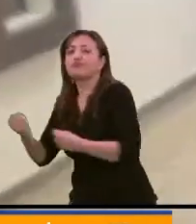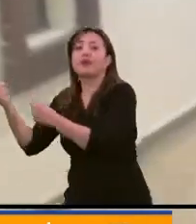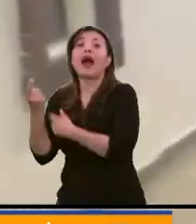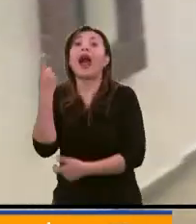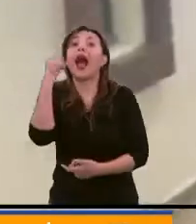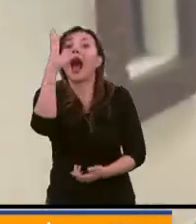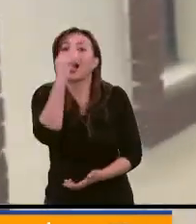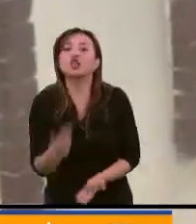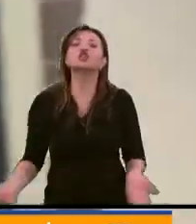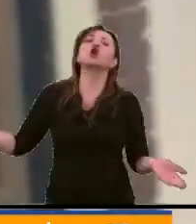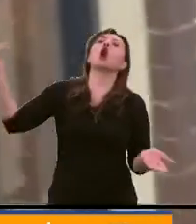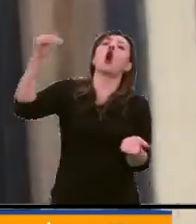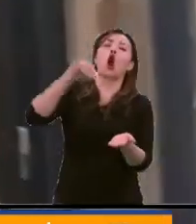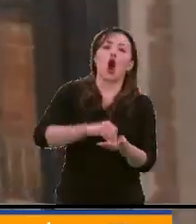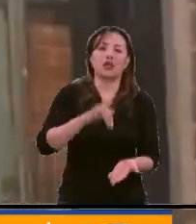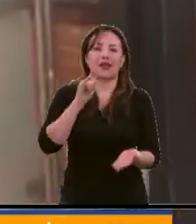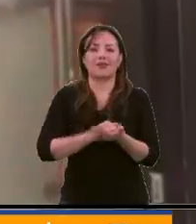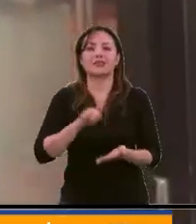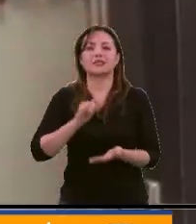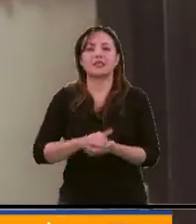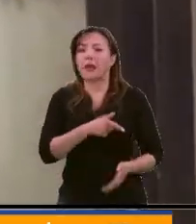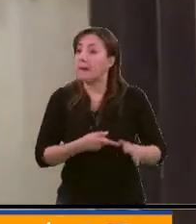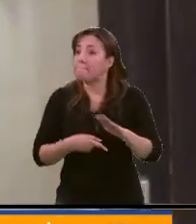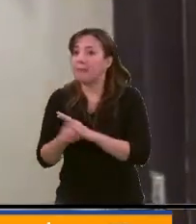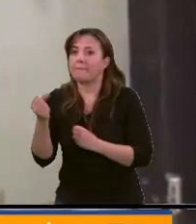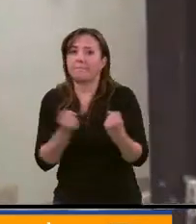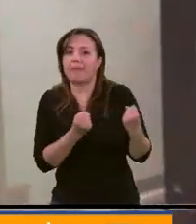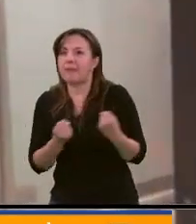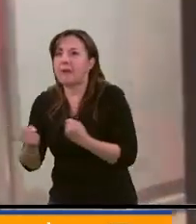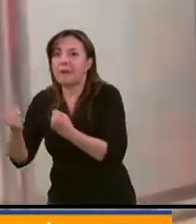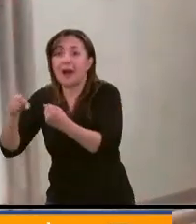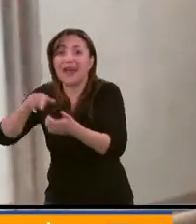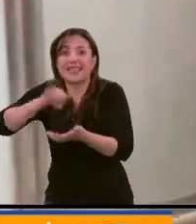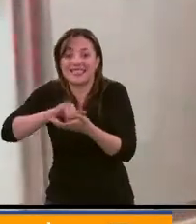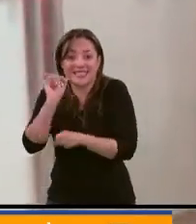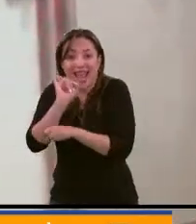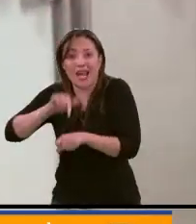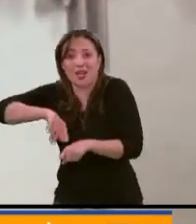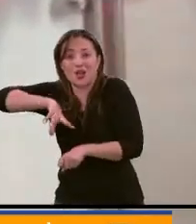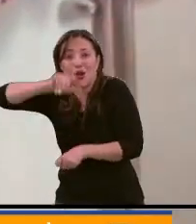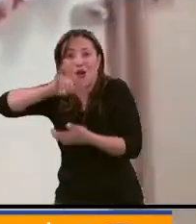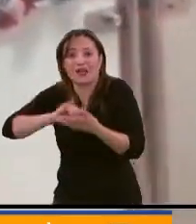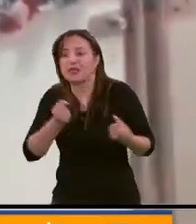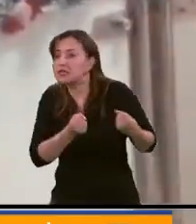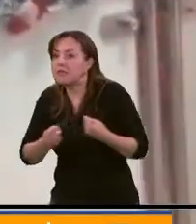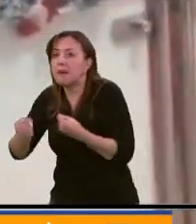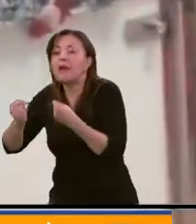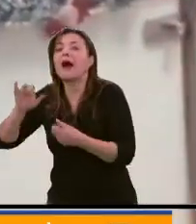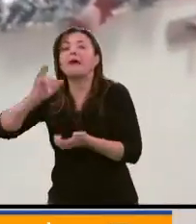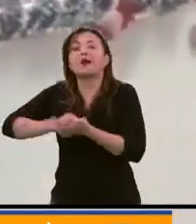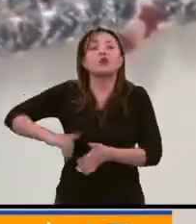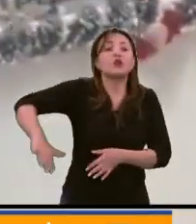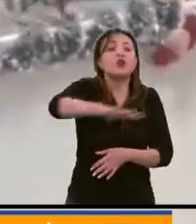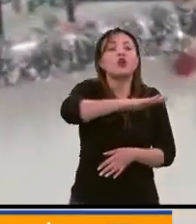intimidar las personas qué llegaban sus caseras viviendas, escritor Cárcoba huida y anoche